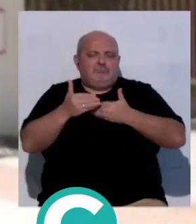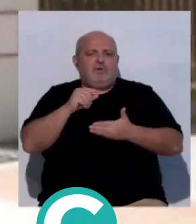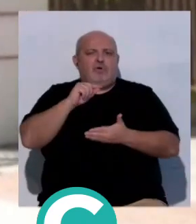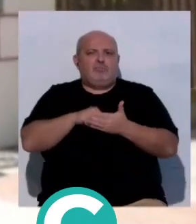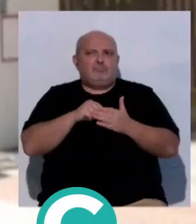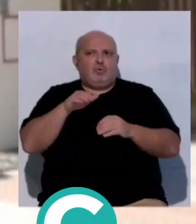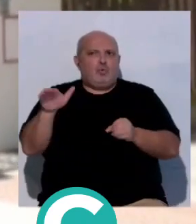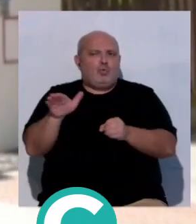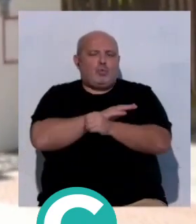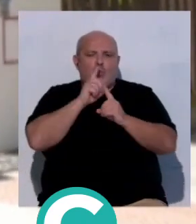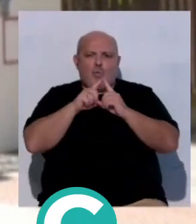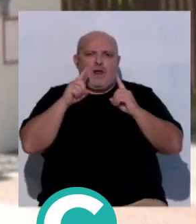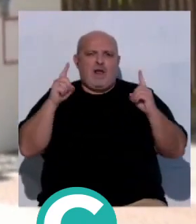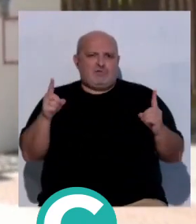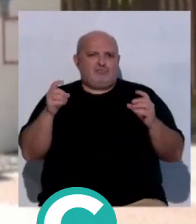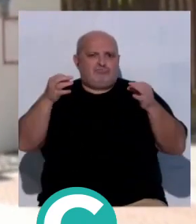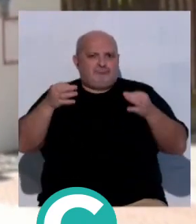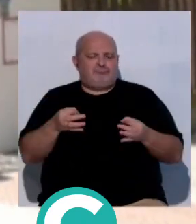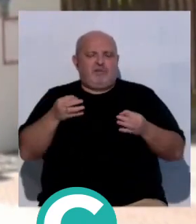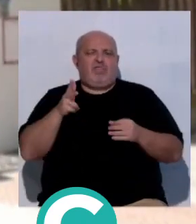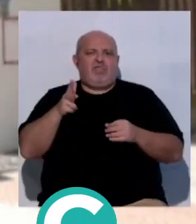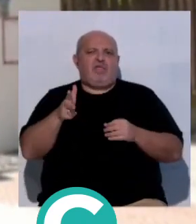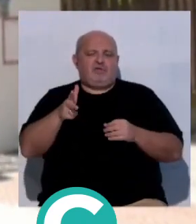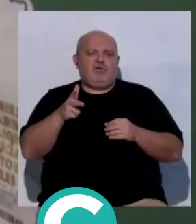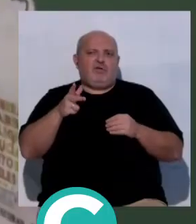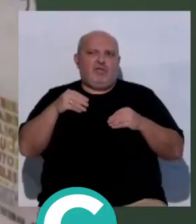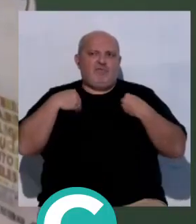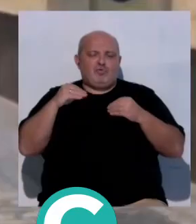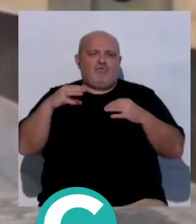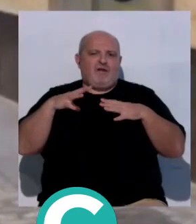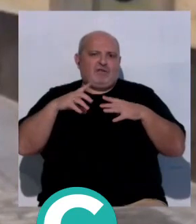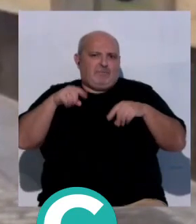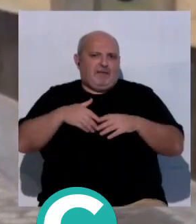que cubran todo el año natural garantizando así su derecho a disfrutar de las vacaciones se encarga